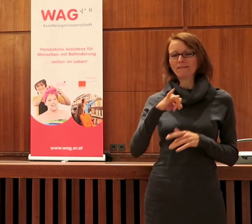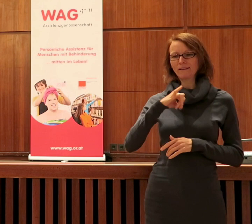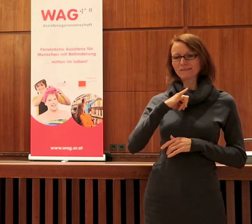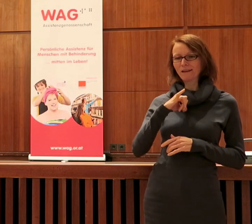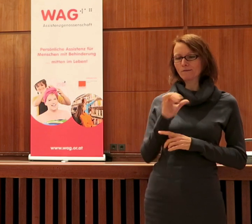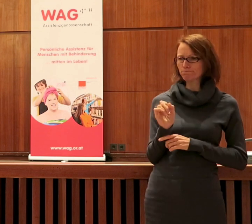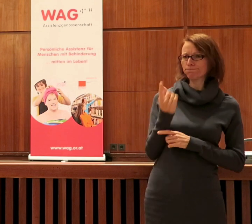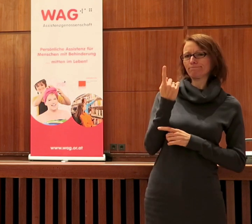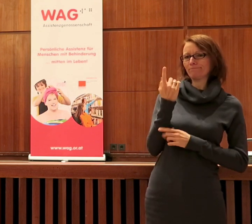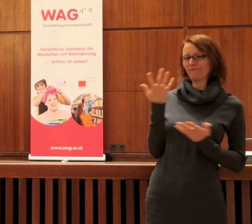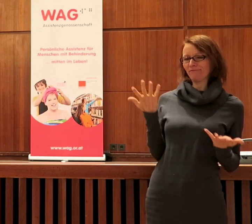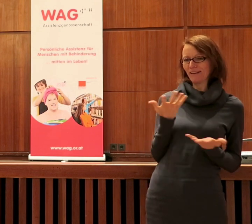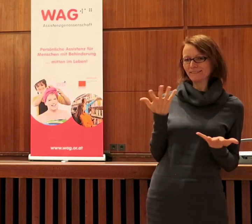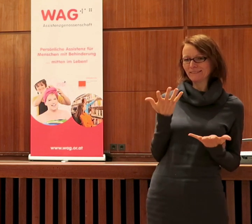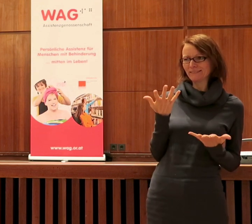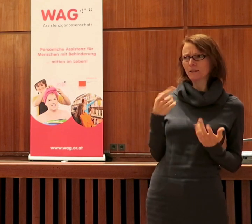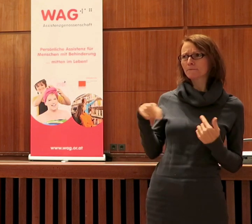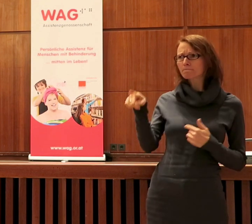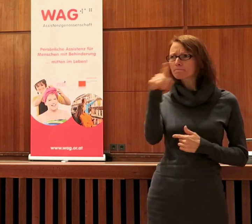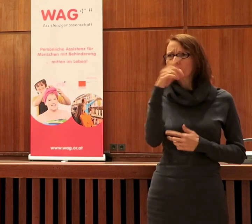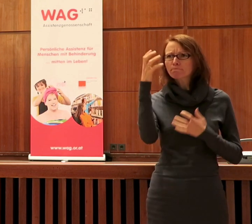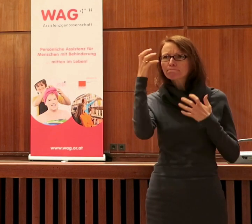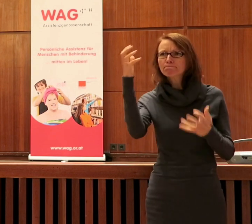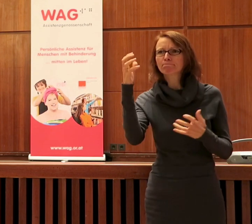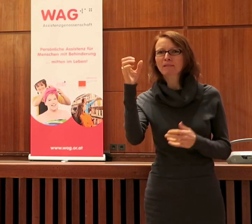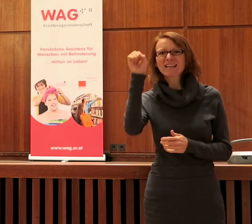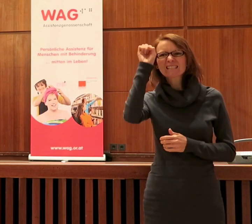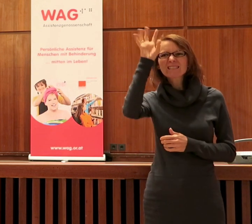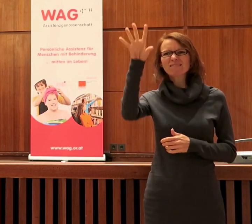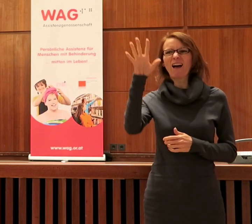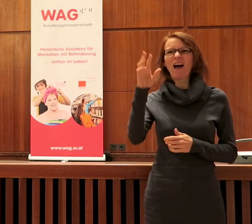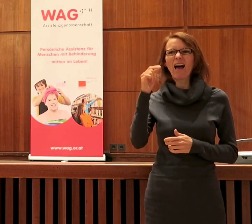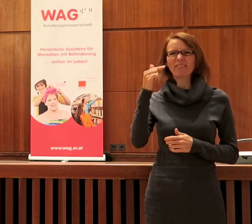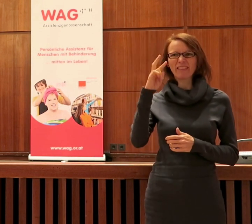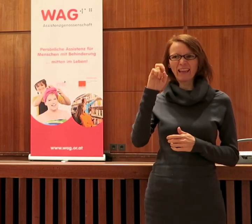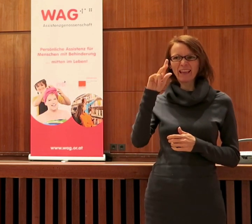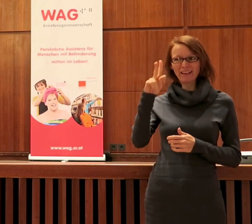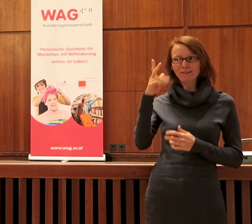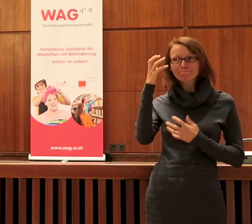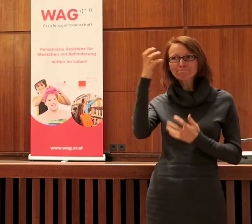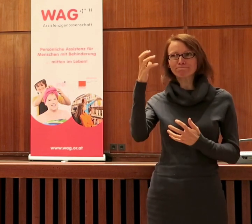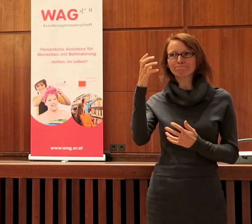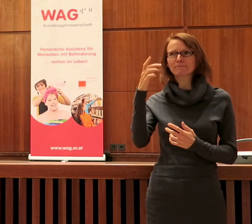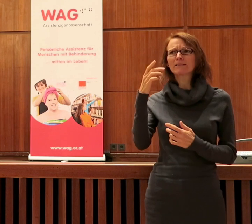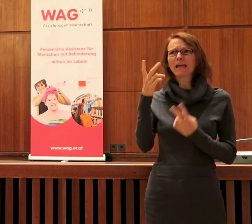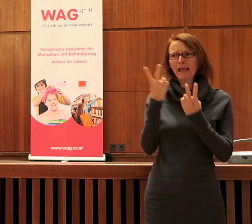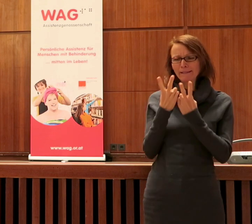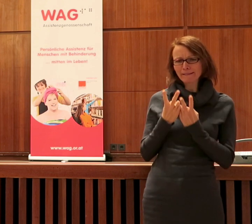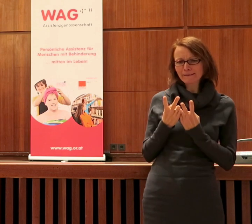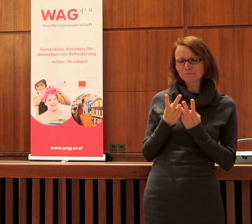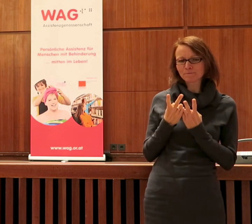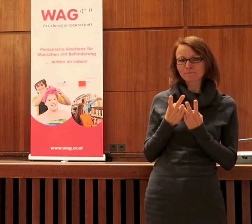Das wird jetzt vor allem die Star Trek Fans interessieren. Und zwar kann es passieren, wenn man mit einer Begleitperson unterwegs ist,